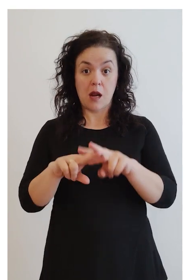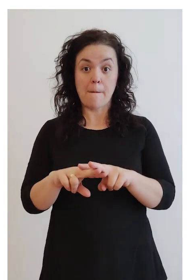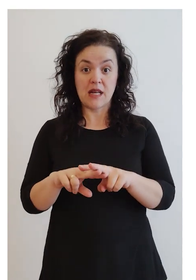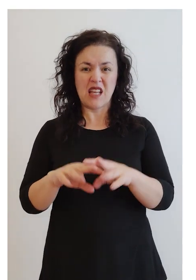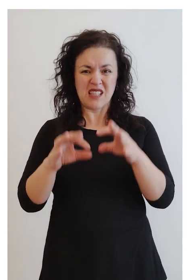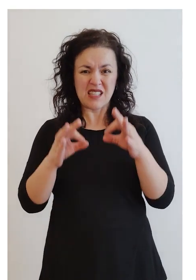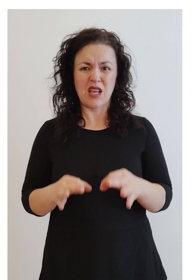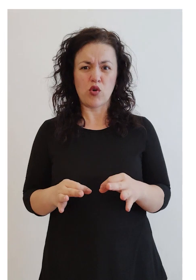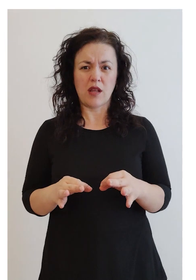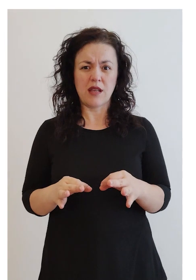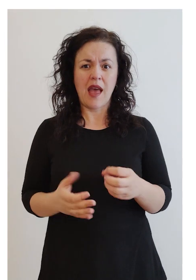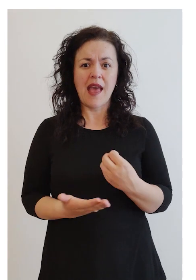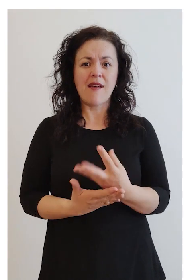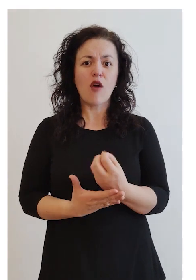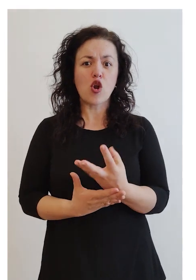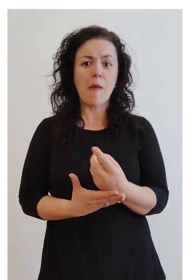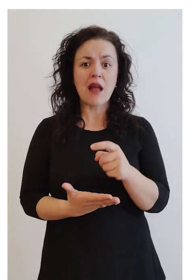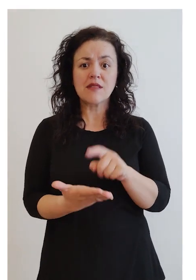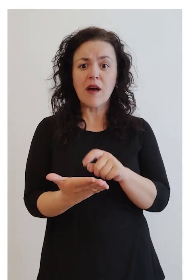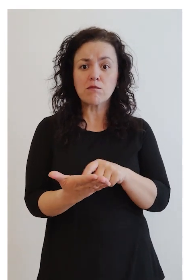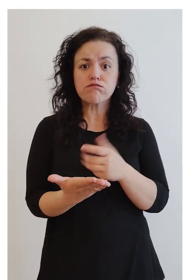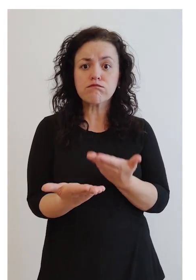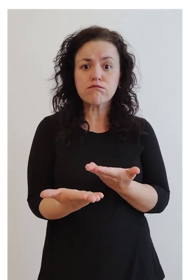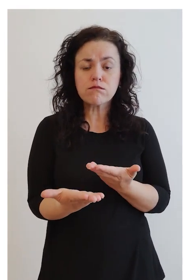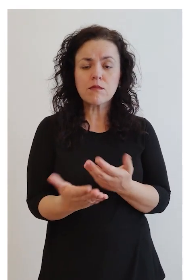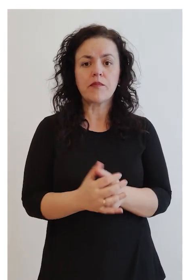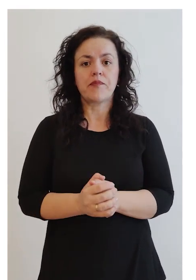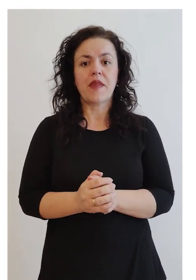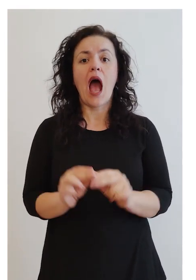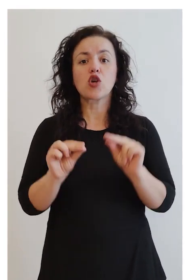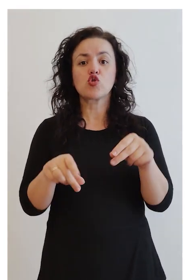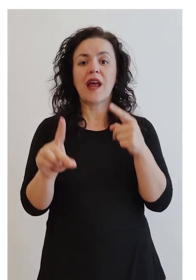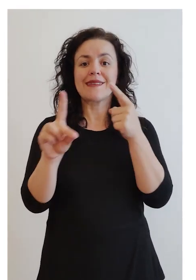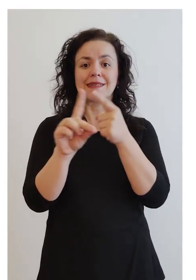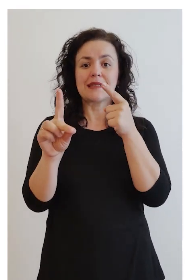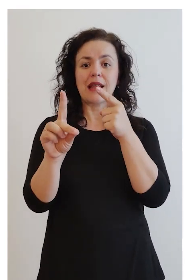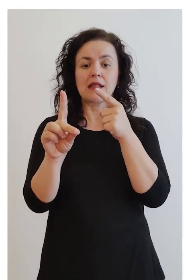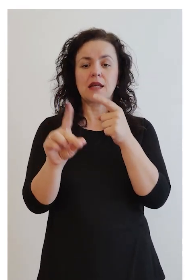Înainte de a ajunge la destinație, ar trebui să luați în considerare următoarele.